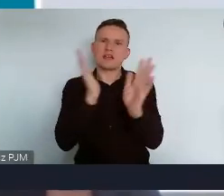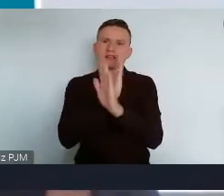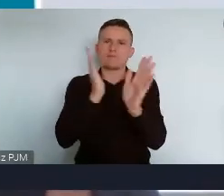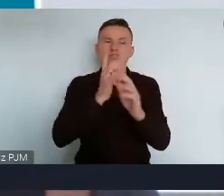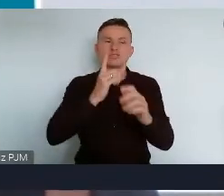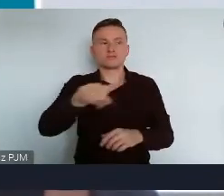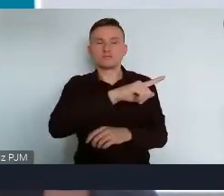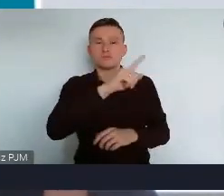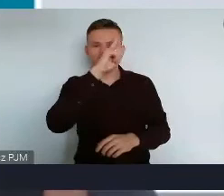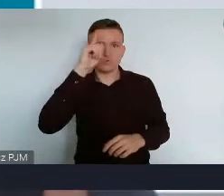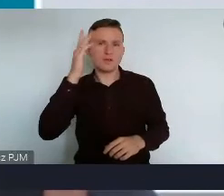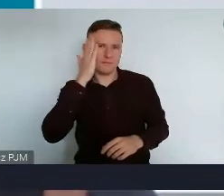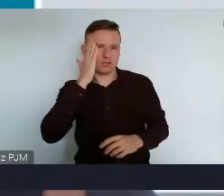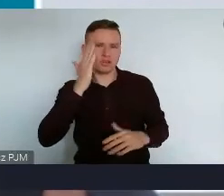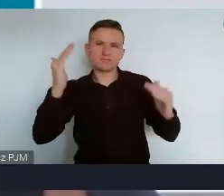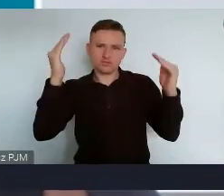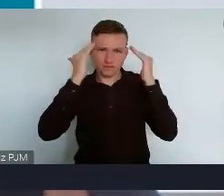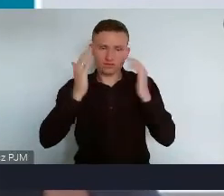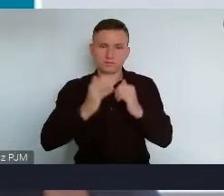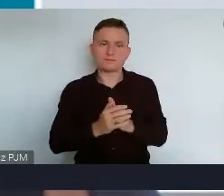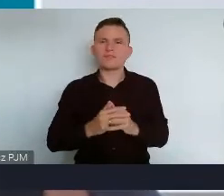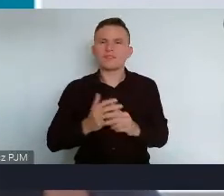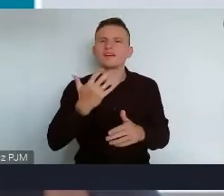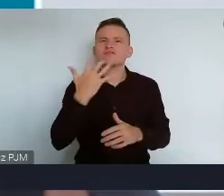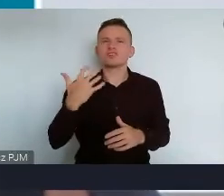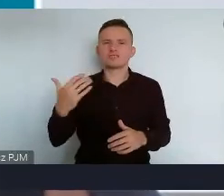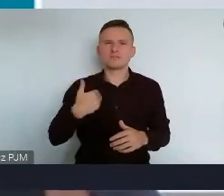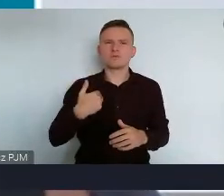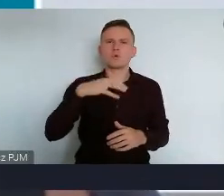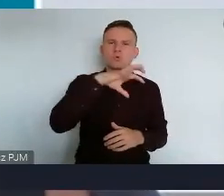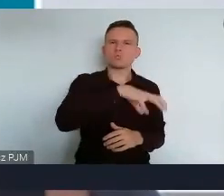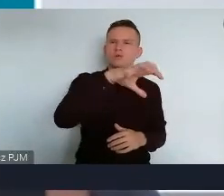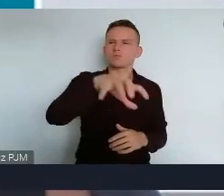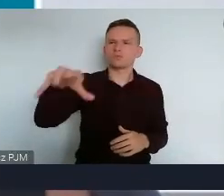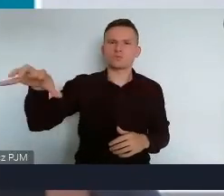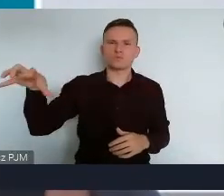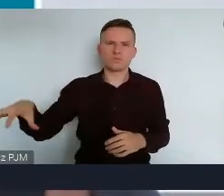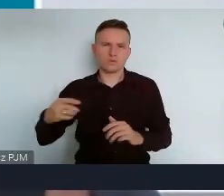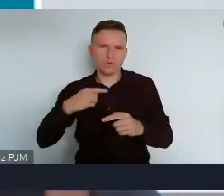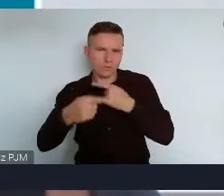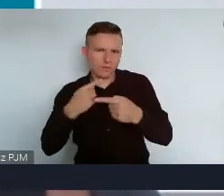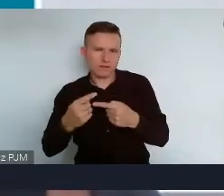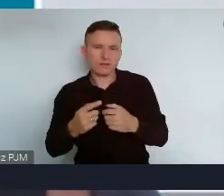Wśród tych wszystkich grup, które już wcześniej wymieniłam, to będzie wzmacniane narzędziami, zachętami,